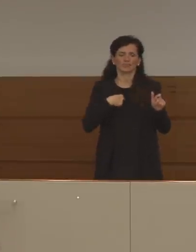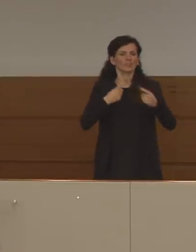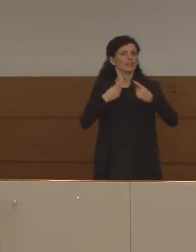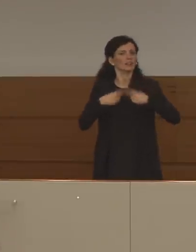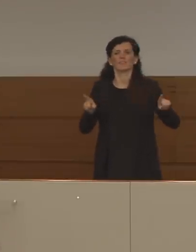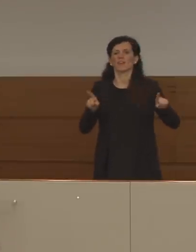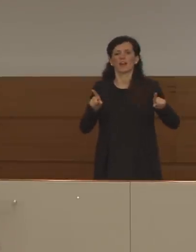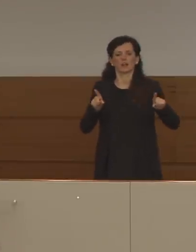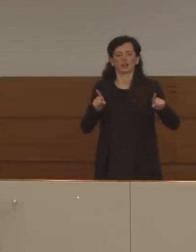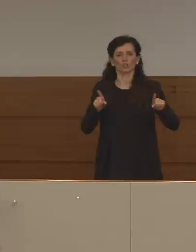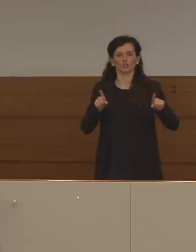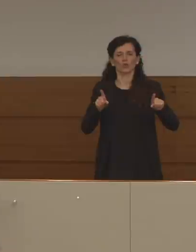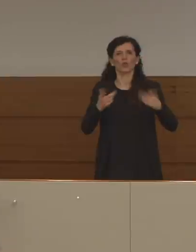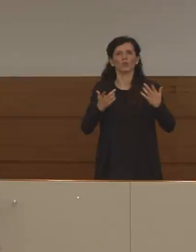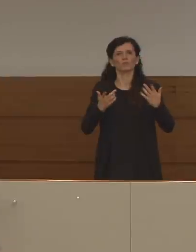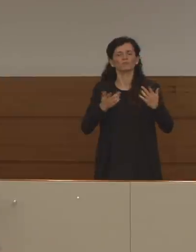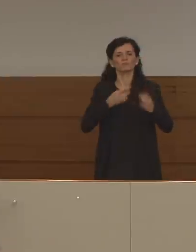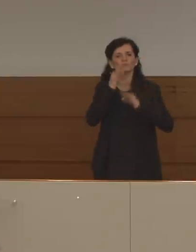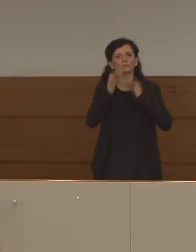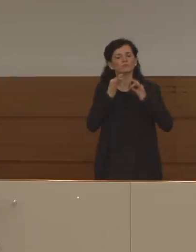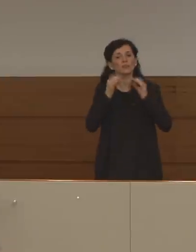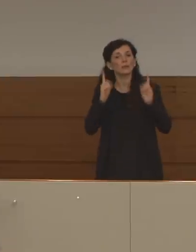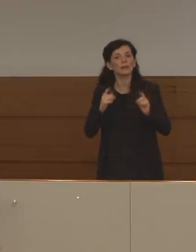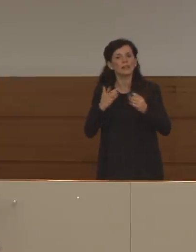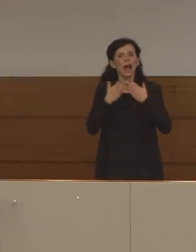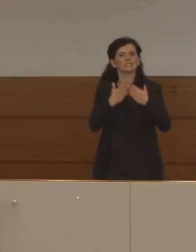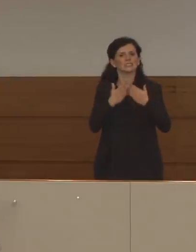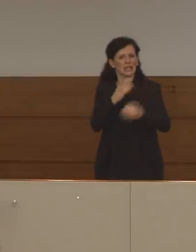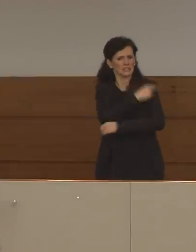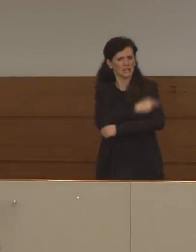fatto di assistenza sanitaria se lo è lo potrebbe essere forse